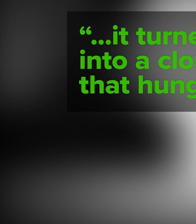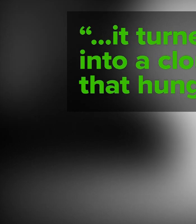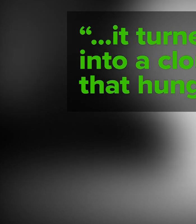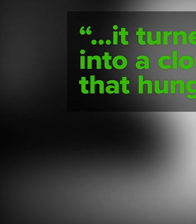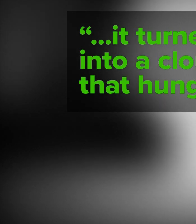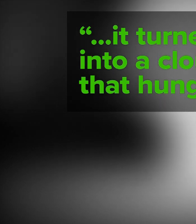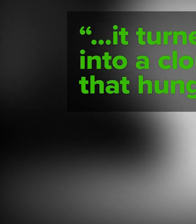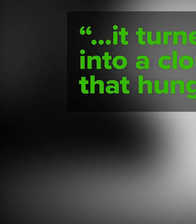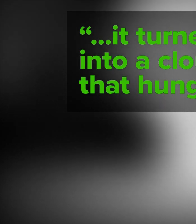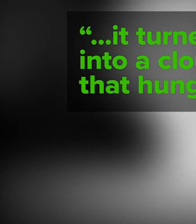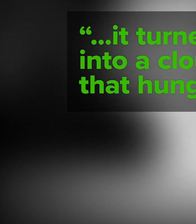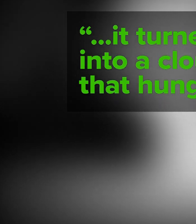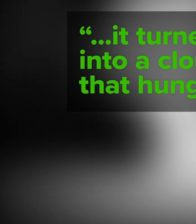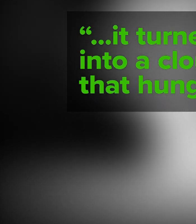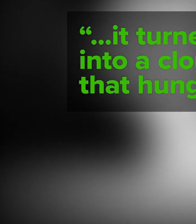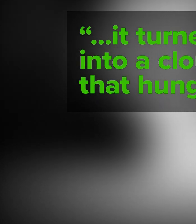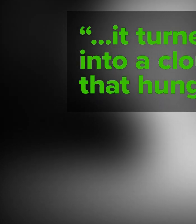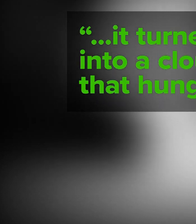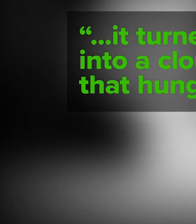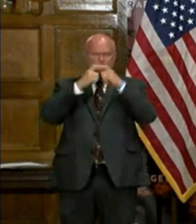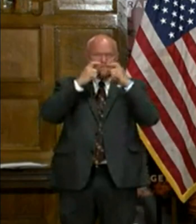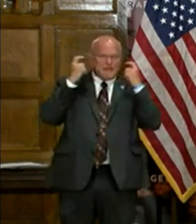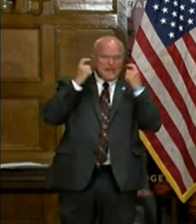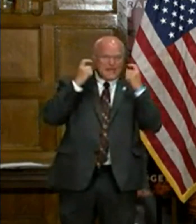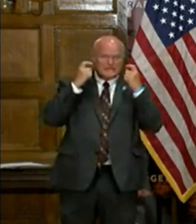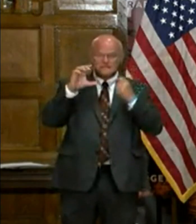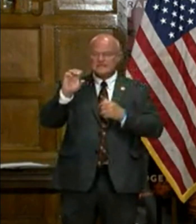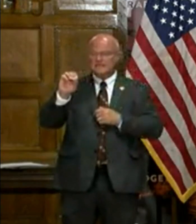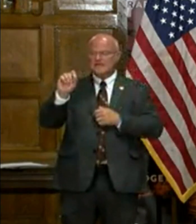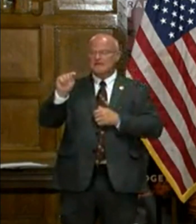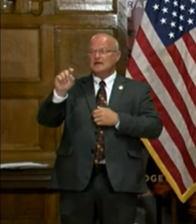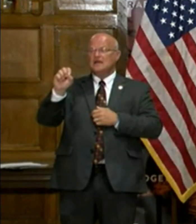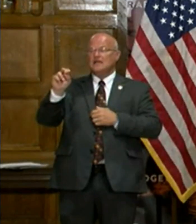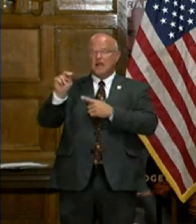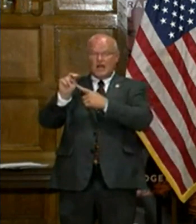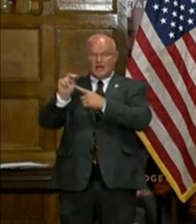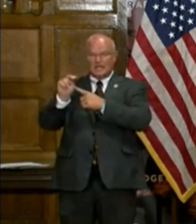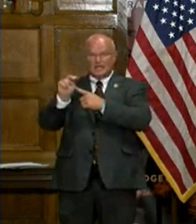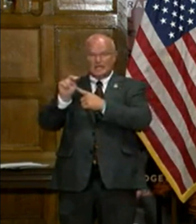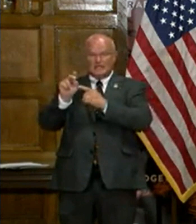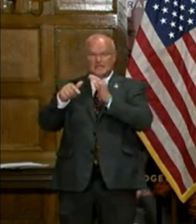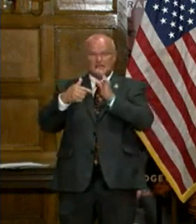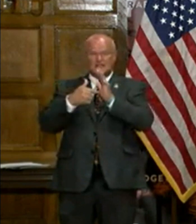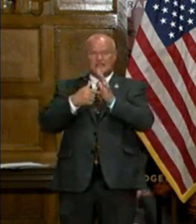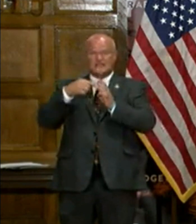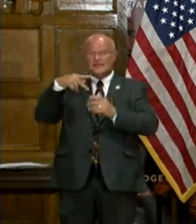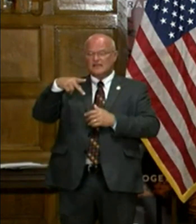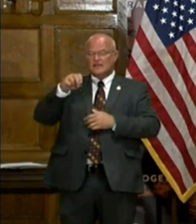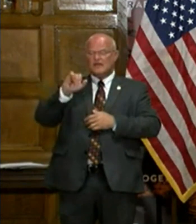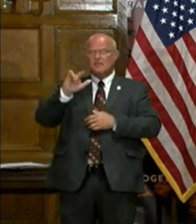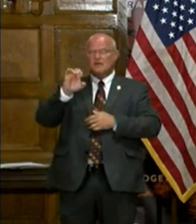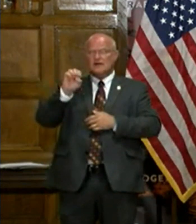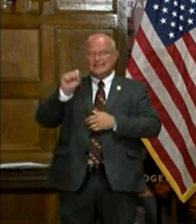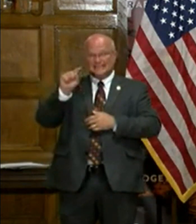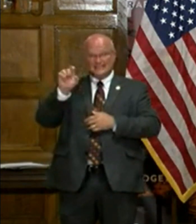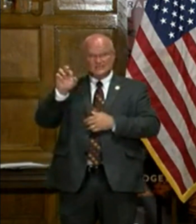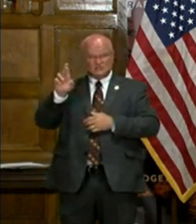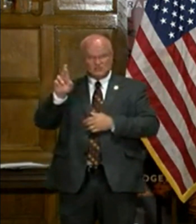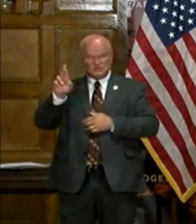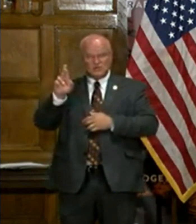RESEARCHERS ACTUALLY MADE THINGS WORSE INSTEAD OF STOPPING RESEARCHERS ACTUALLY MADE THINGS WORSE INSTEAD OF STOPPING DROPLETS RESEARCHERS ACTUALLY MADE THINGS WORSE INSTEAD OF STOPPING DROPLETS FROM THINGS WORSE INSTEAD OF STOPPING DROPLETS FROM THINGS WORSE INSTEAD OF STOPPING DROPLETS FROM ESCAPING. THINGS WORSE INSTEAD OF STOPPING DROPLETS FROM ESCAPING. IT THINGS WORSE INSTEAD OF STOPPING DROPLETS FROM ESCAPING. IT TURNED THINGS WORSE INSTEAD OF STOPPING DROPLETS FROM ESCAPING. IT TURNED LARGER OF STOPPING DROPLETS FROM ESCAPING. IT TURNED LARGER OF STOPPING DROPLETS FROM ESCAPING. IT TURNED LARGER DROPLETS OF STOPPING DROPLETS FROM ESCAPING. IT TURNED LARGER DROPLETS INTO OF STOPPING DROPLETS FROM ESCAPING. IT TURNED LARGER DROPLETS INTO SMALLER OF STOPPING DROPLETS FROM ESCAPING. IT TURNED LARGER DROPLETS INTO SMALLER ONES OF STOPPING DROPLETS FROM ESCAPING. IT TURNED LARGER DROPLETS INTO SMALLER ONES THAT ESCAPING. IT TURNED LARGER DROPLETS INTO SMALLER ONES THAT ESCAPING. IT TURNED LARGER DROPLETS INTO SMALLER ONES THAT STAYED ESCAPING. IT TURNED LARGER DROPLETS INTO SMALLER ONES THAT STAYED IN